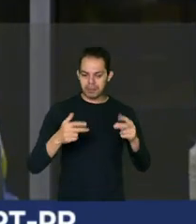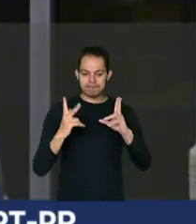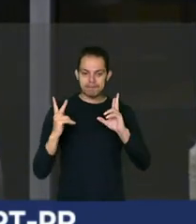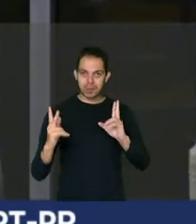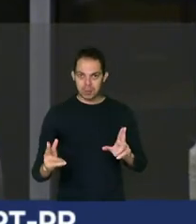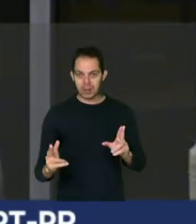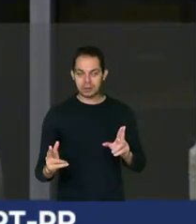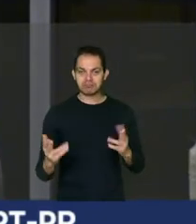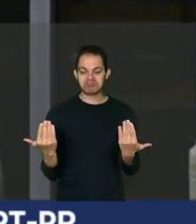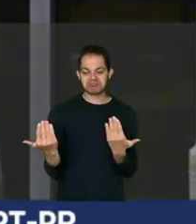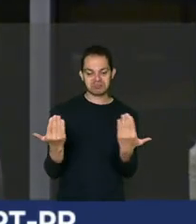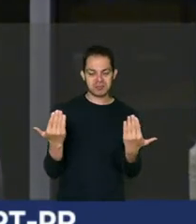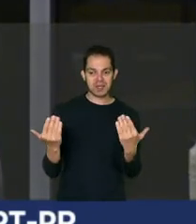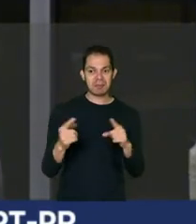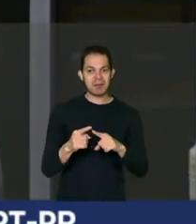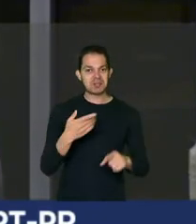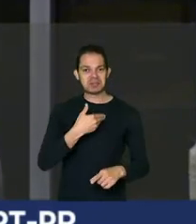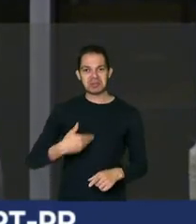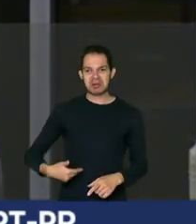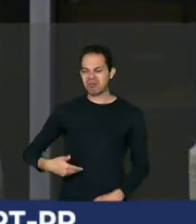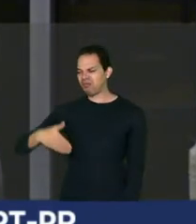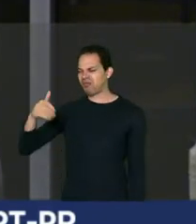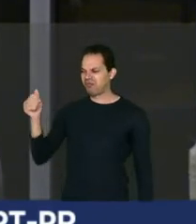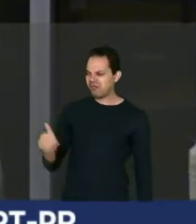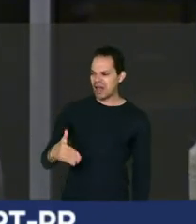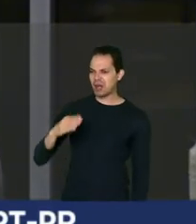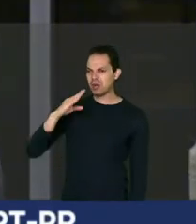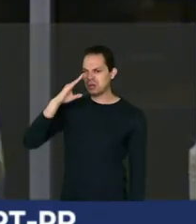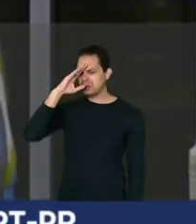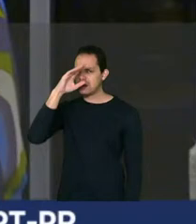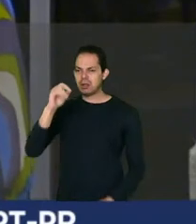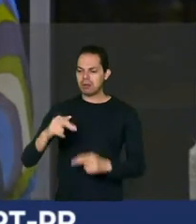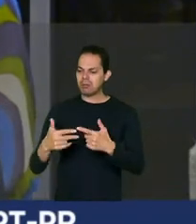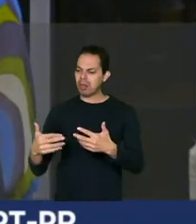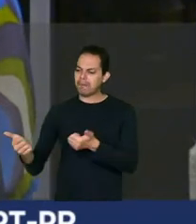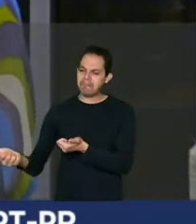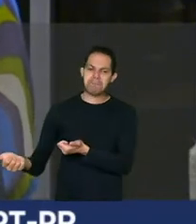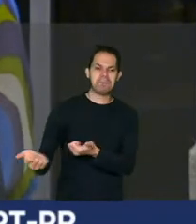MAS FOI COM O GOLPE E COM ESSE GOVERNO FROUXO DO BOLSONARO, ENTREGOISTA, UM GOVERNO QUE